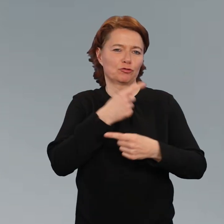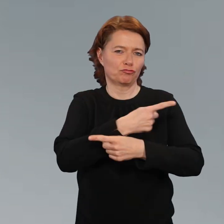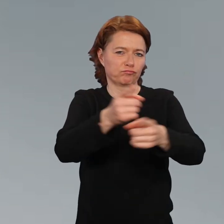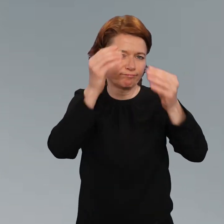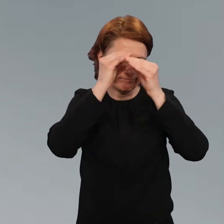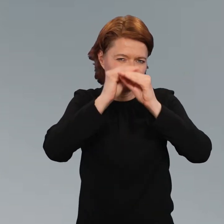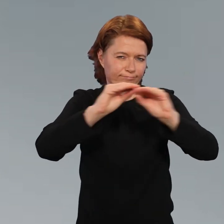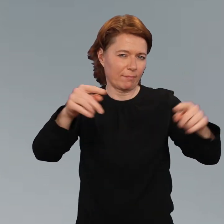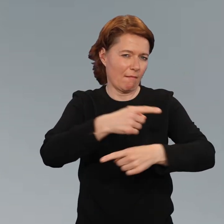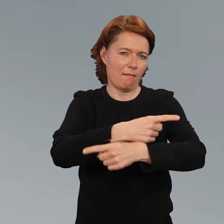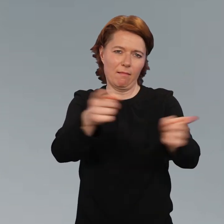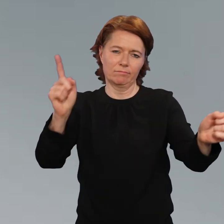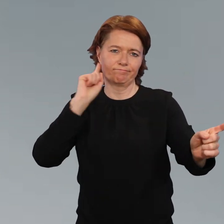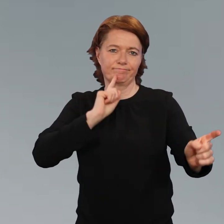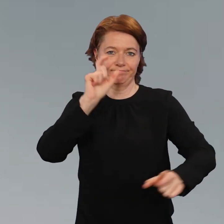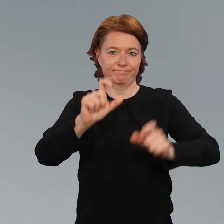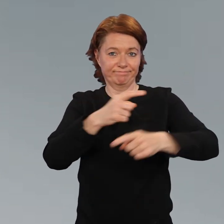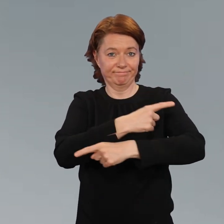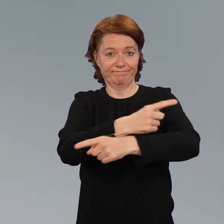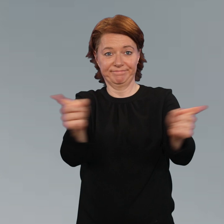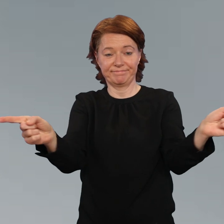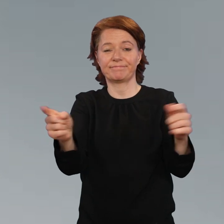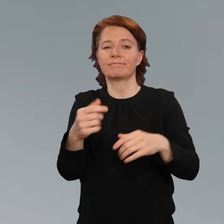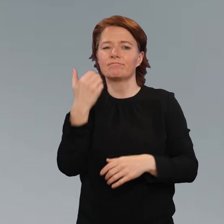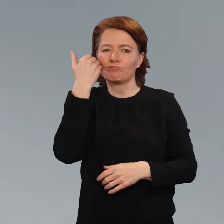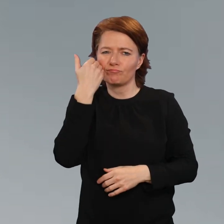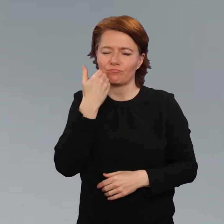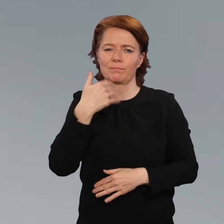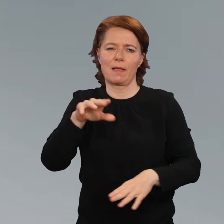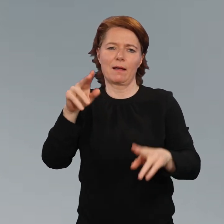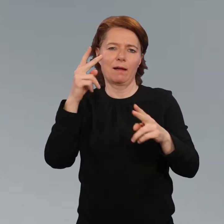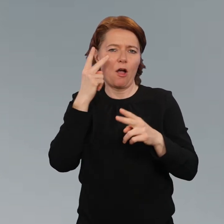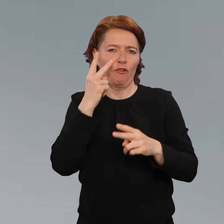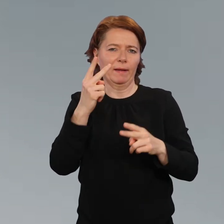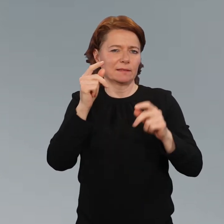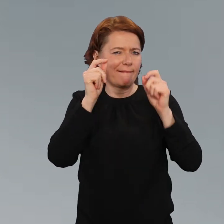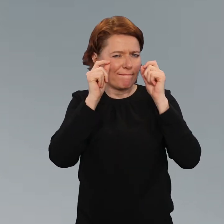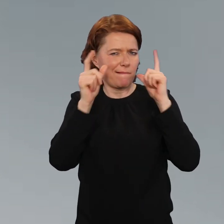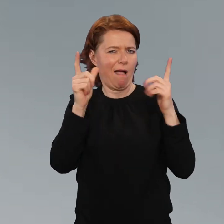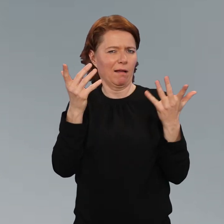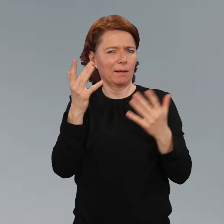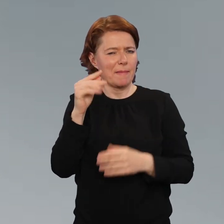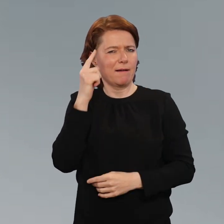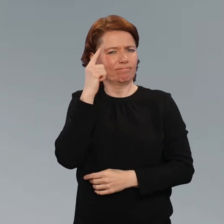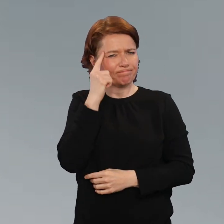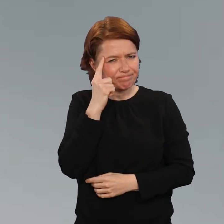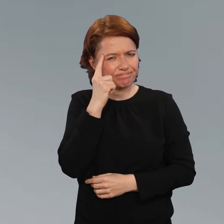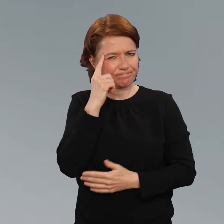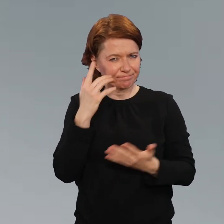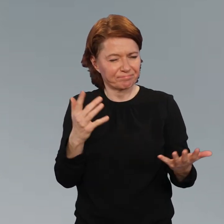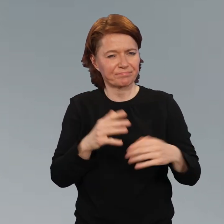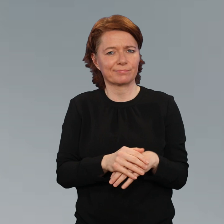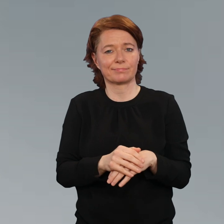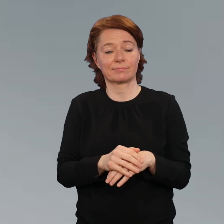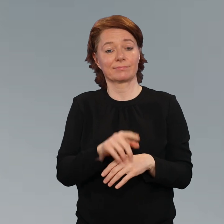Wir appellieren an die Gebärdensprachgemeinschaft, wachsam und aufmerksam zu sein und zu bleiben.